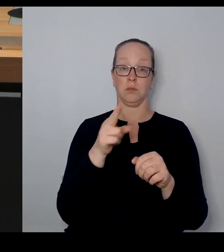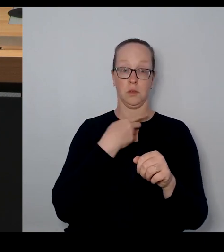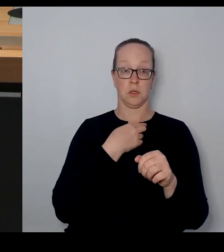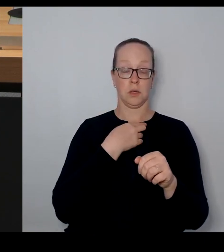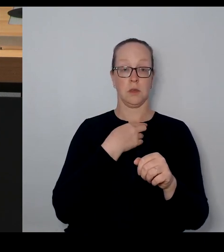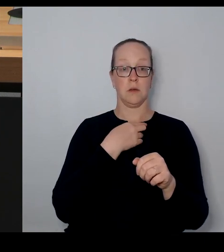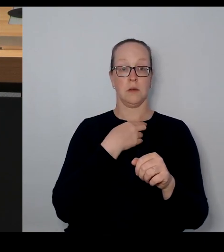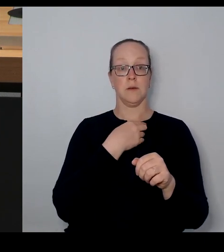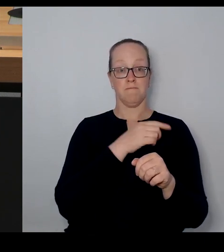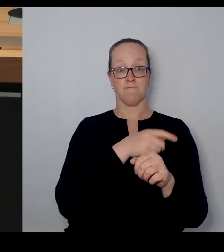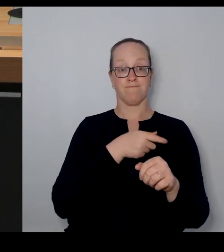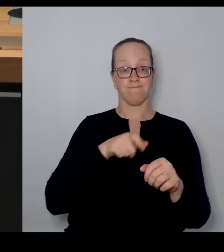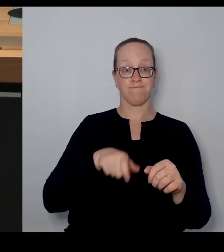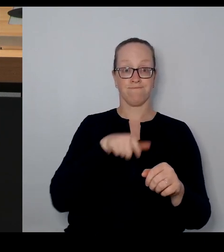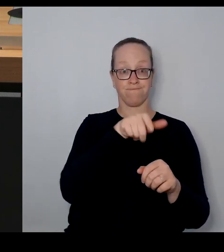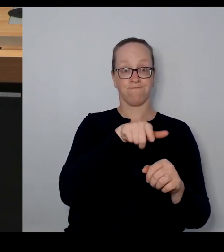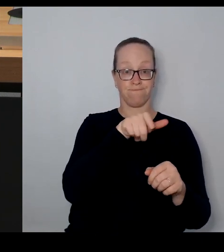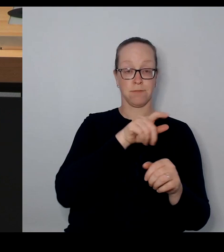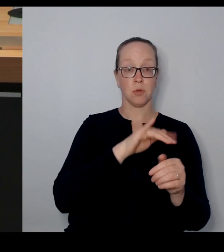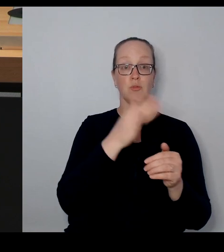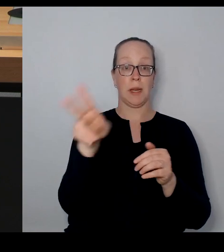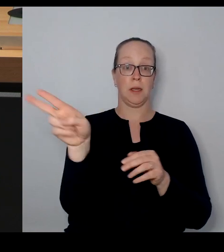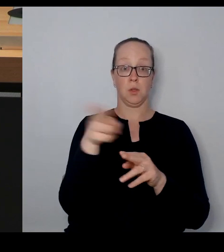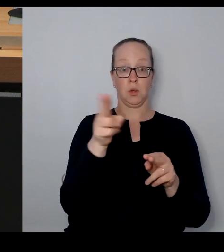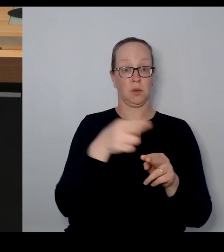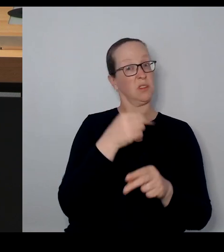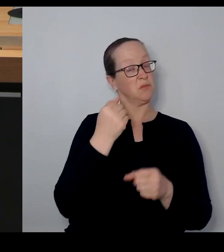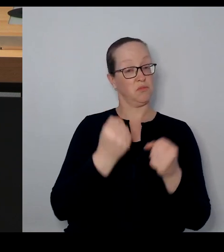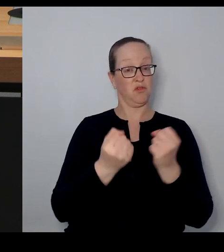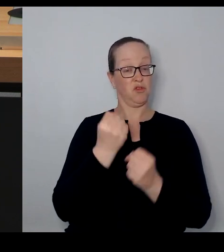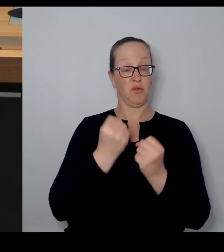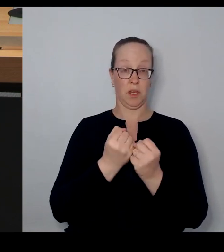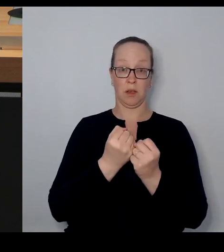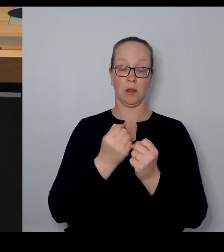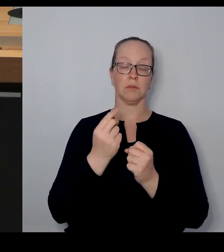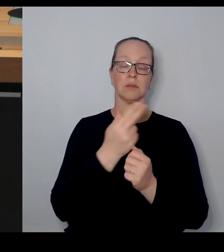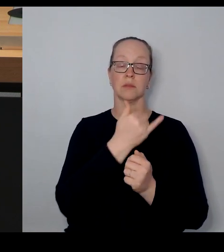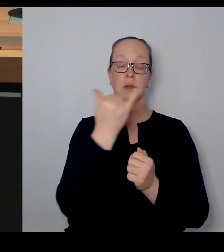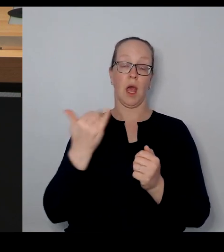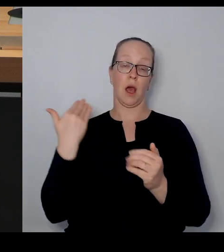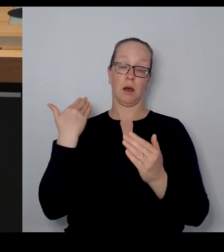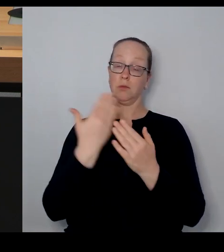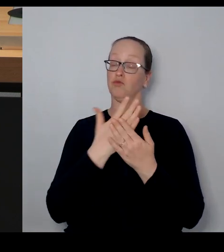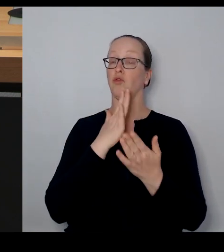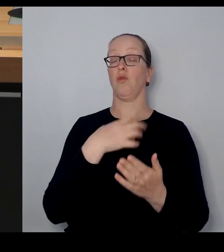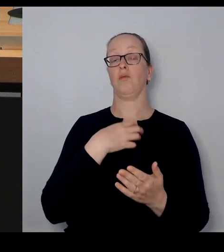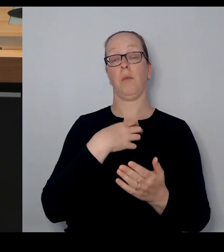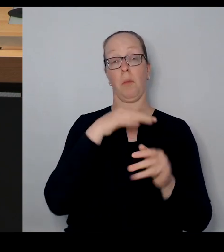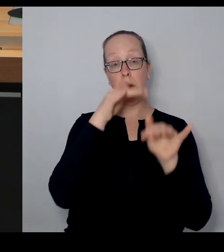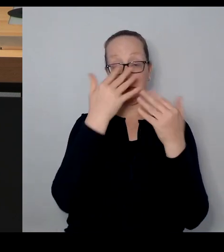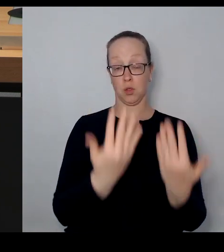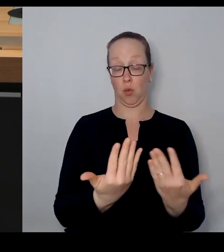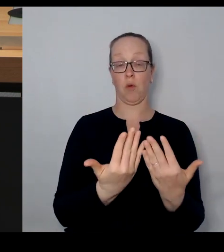drängender und muss endlich gelöst werden. Daher zielt der Antrag von CDU und SPD auf Folgendes ab Erstens